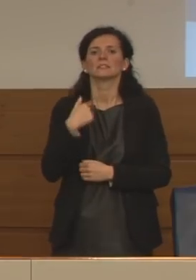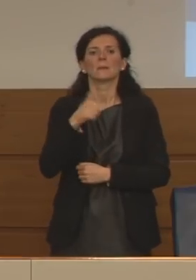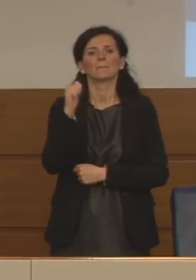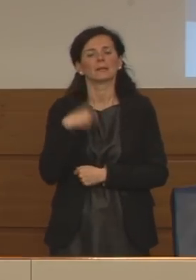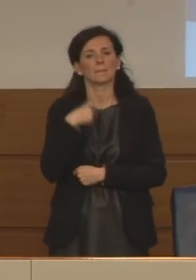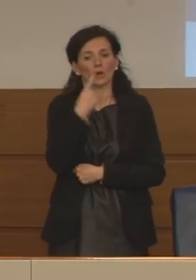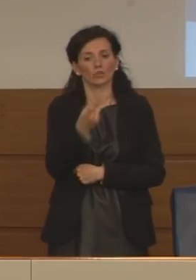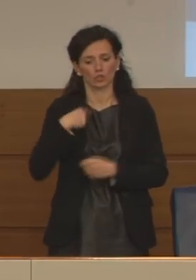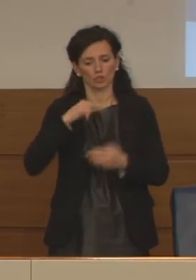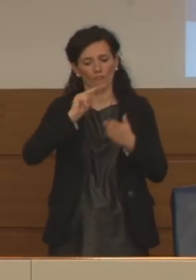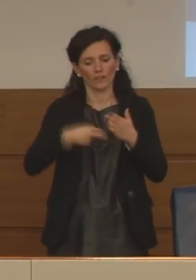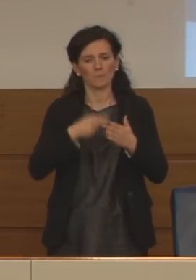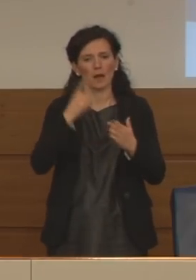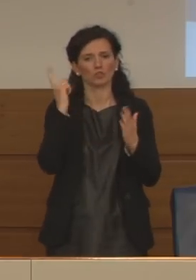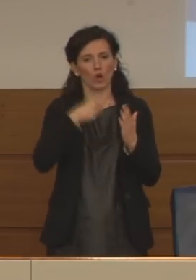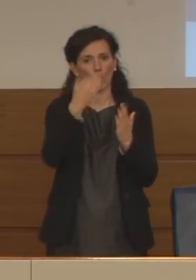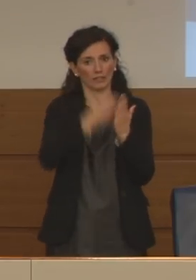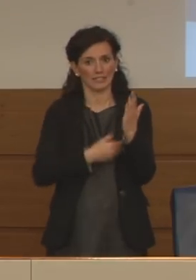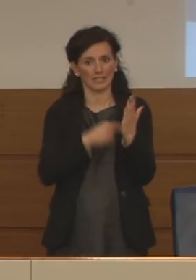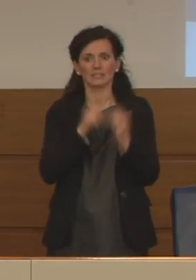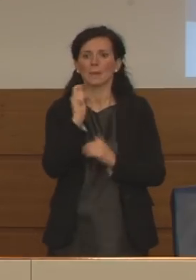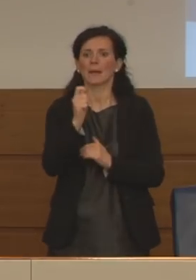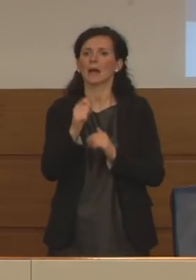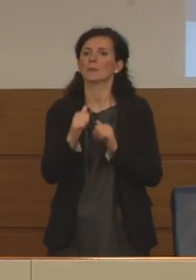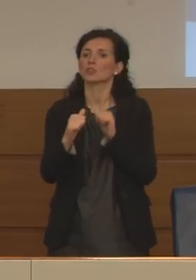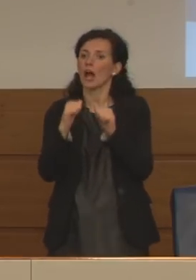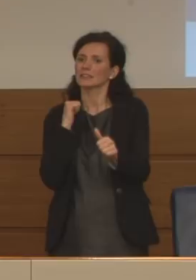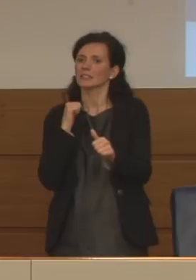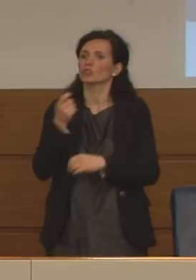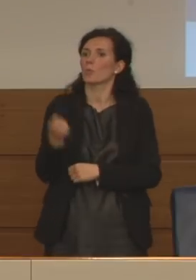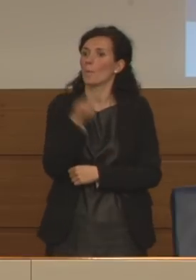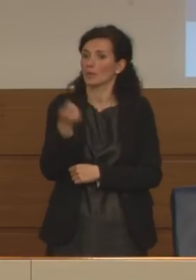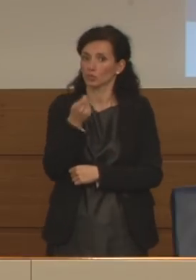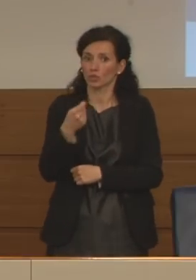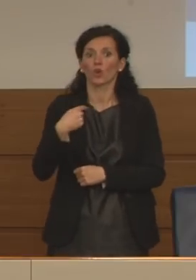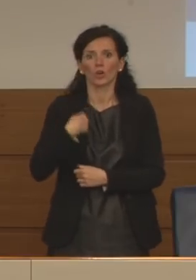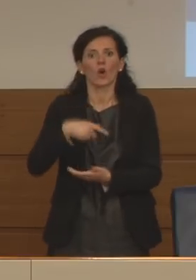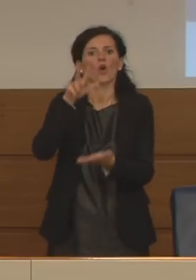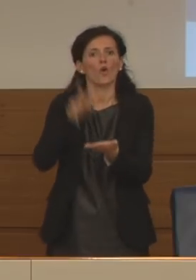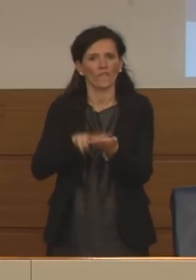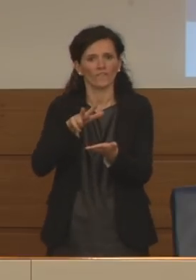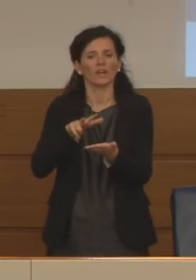che consente il pagamento anticipato delle pensioni. Vi confermo che dal 26 al 31